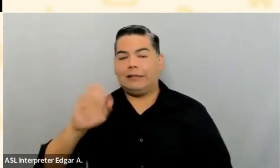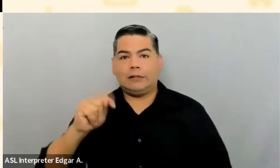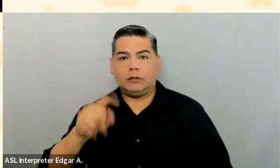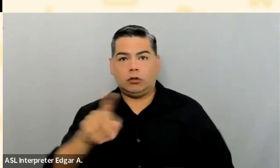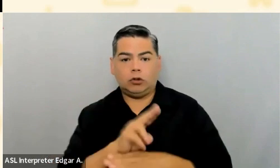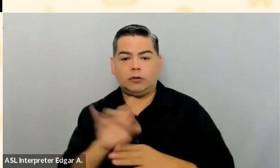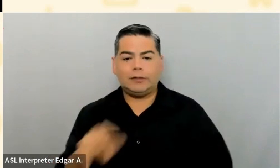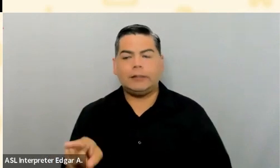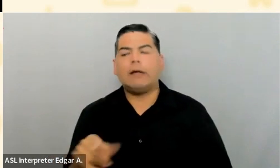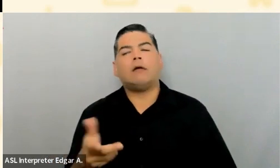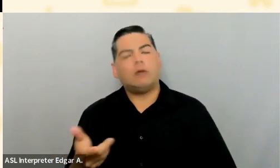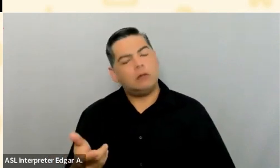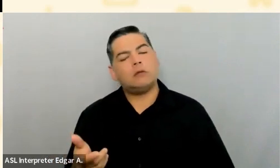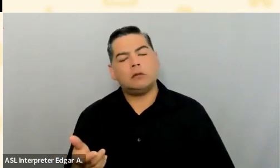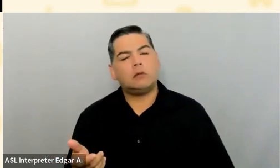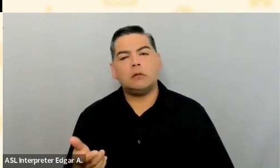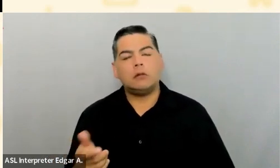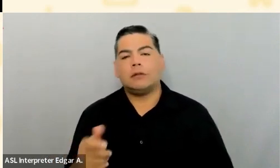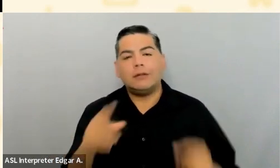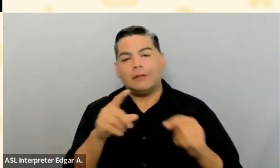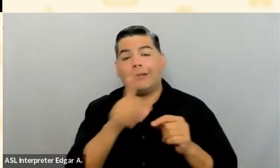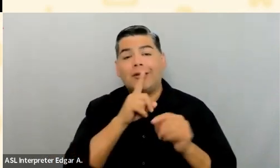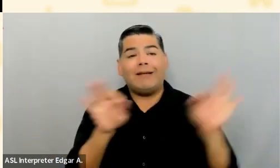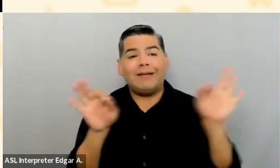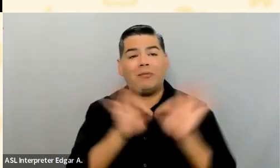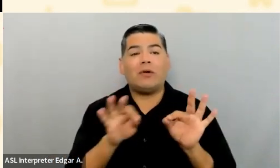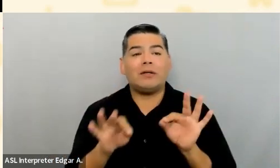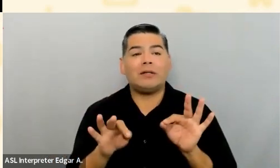Por eso es muy importante asegurarse de que si están eligiendo un complemento